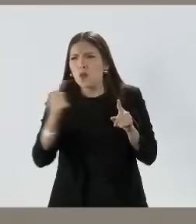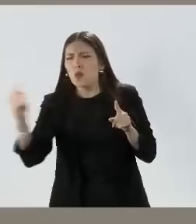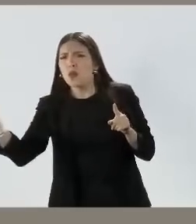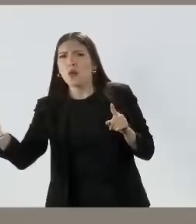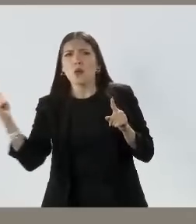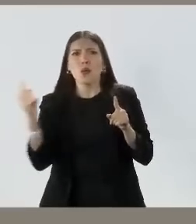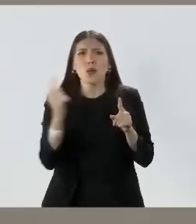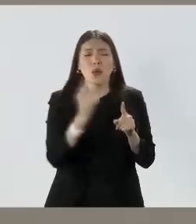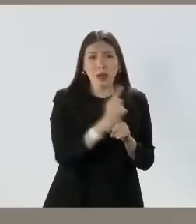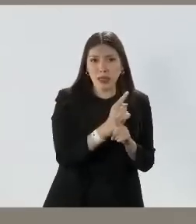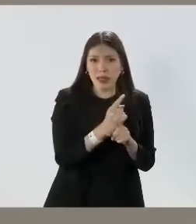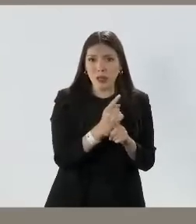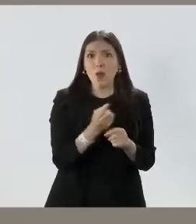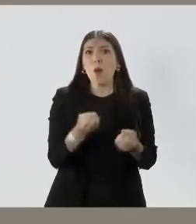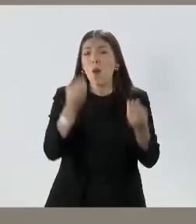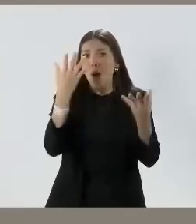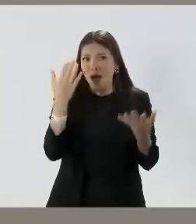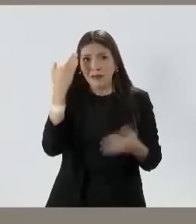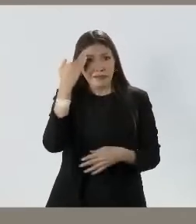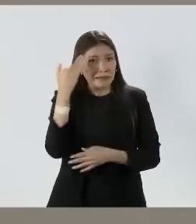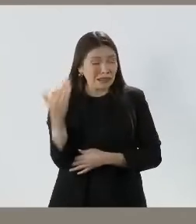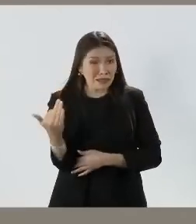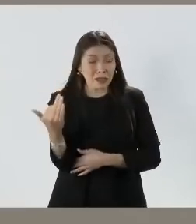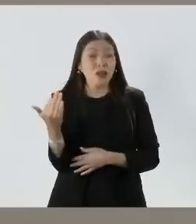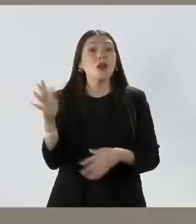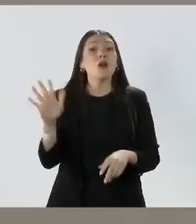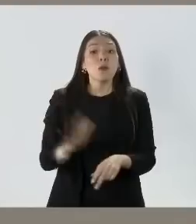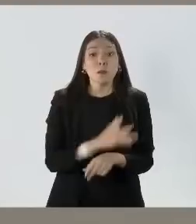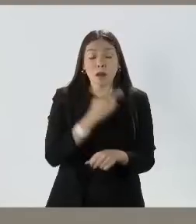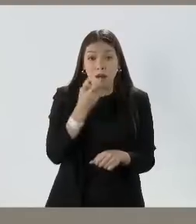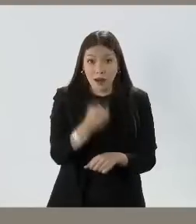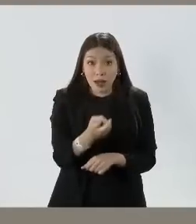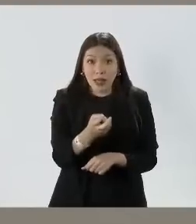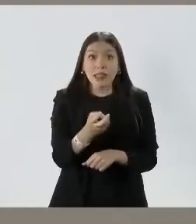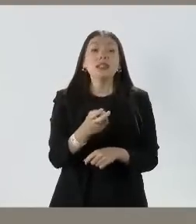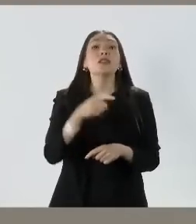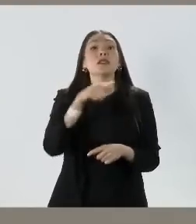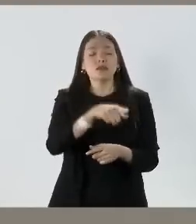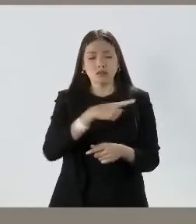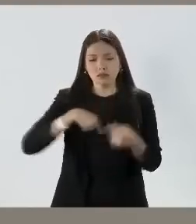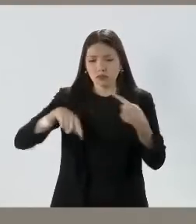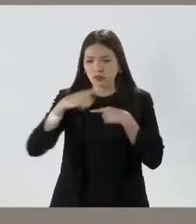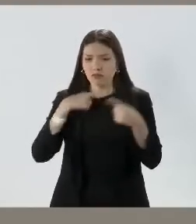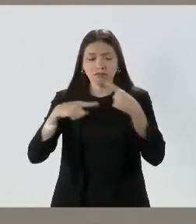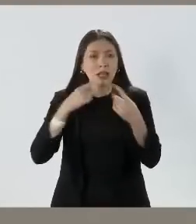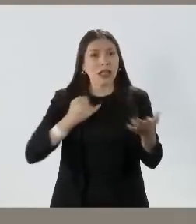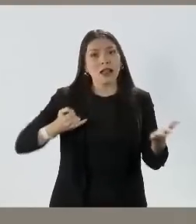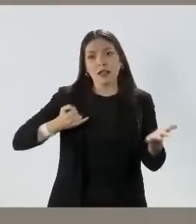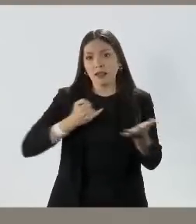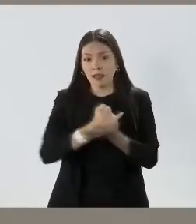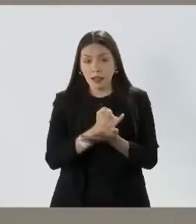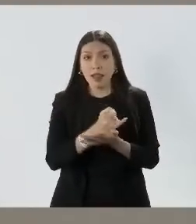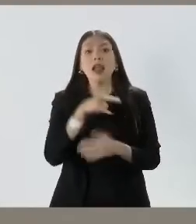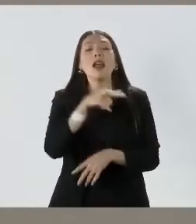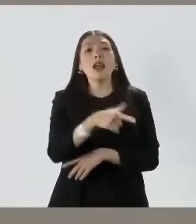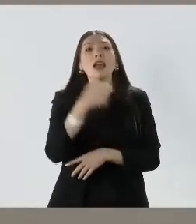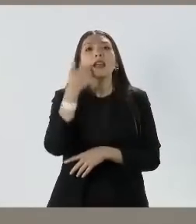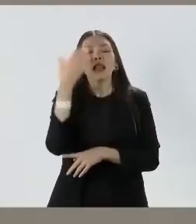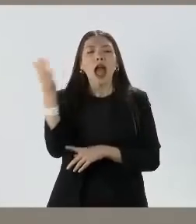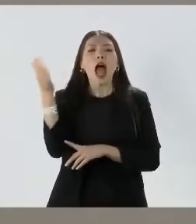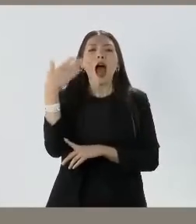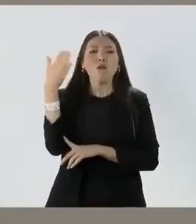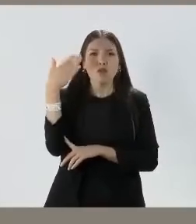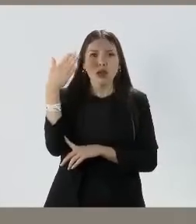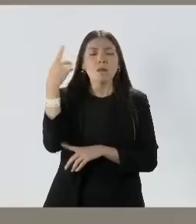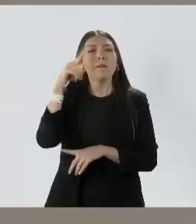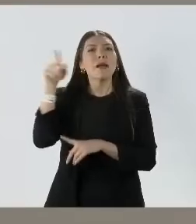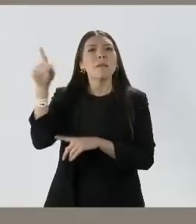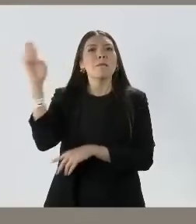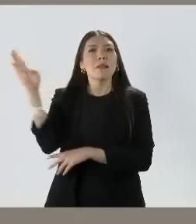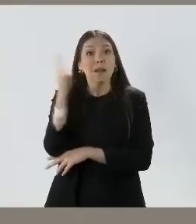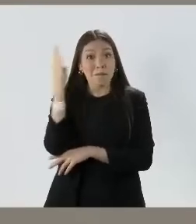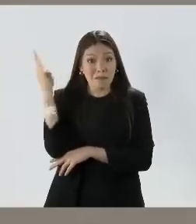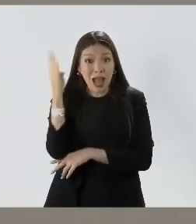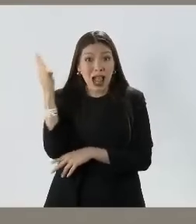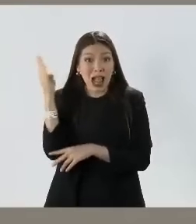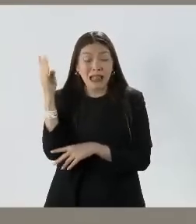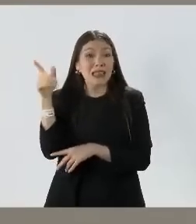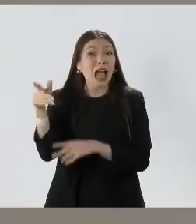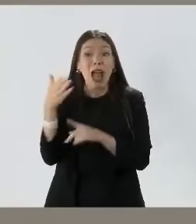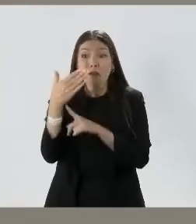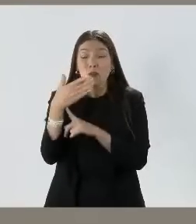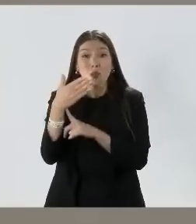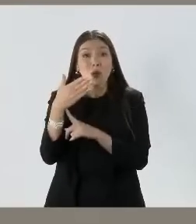ese tema que vamos a tener de ambulancias para Milpalta los helicópteros de la ciudad de México